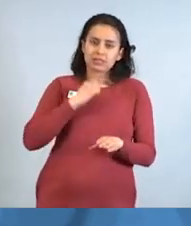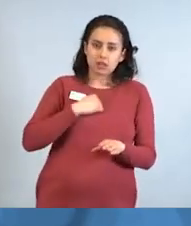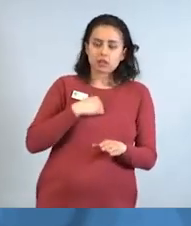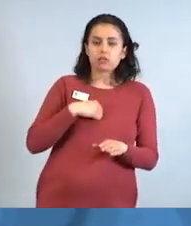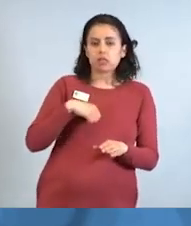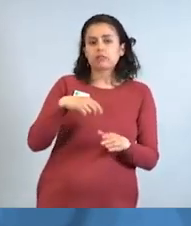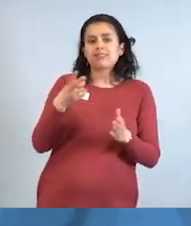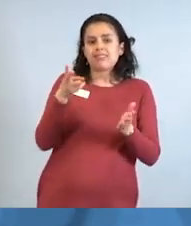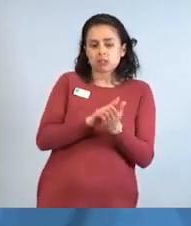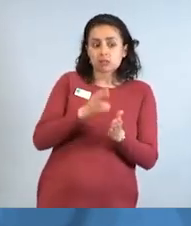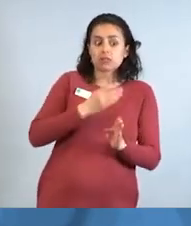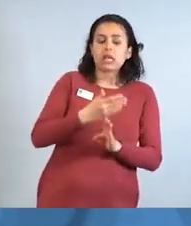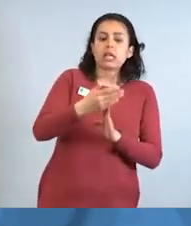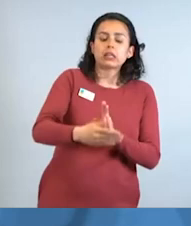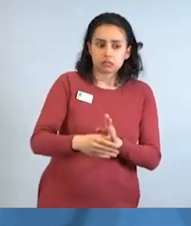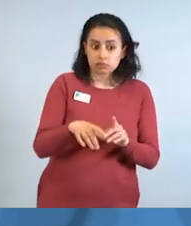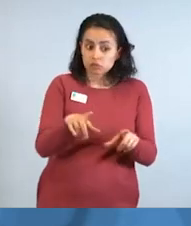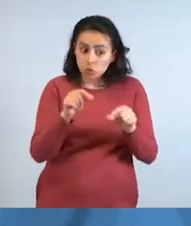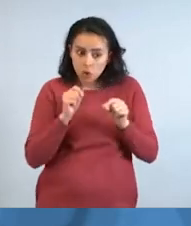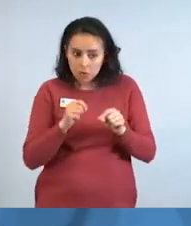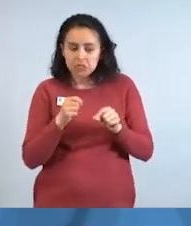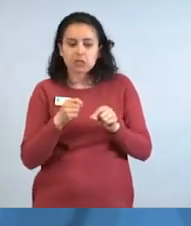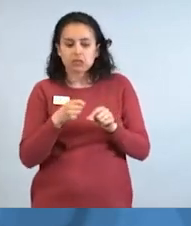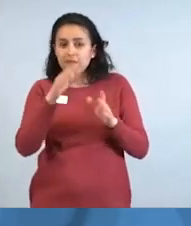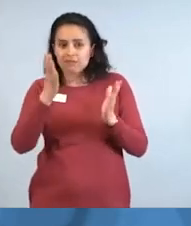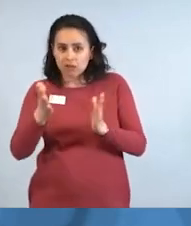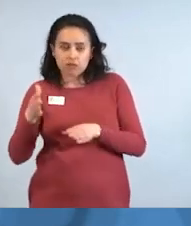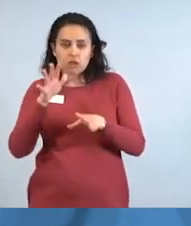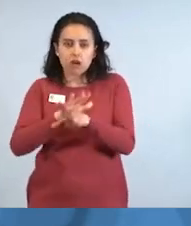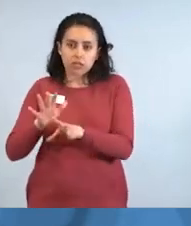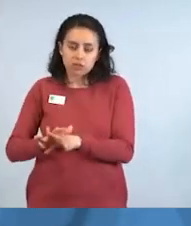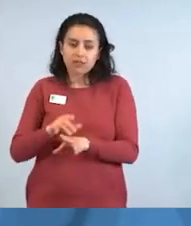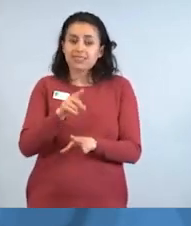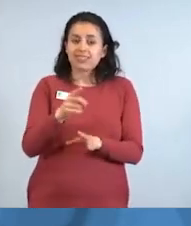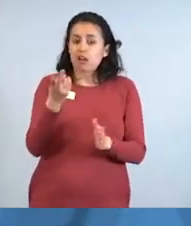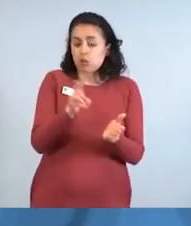Sen jälkeen ei ole odotettavissa haittatapahtumia.